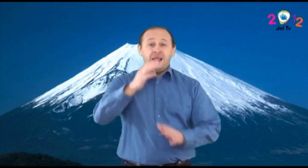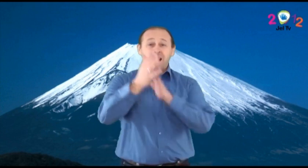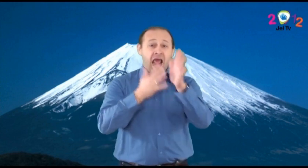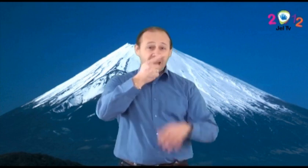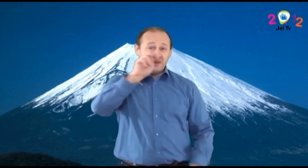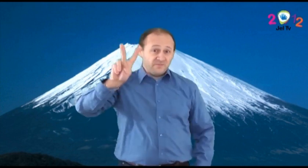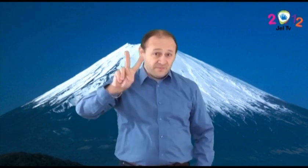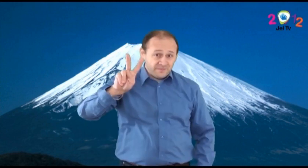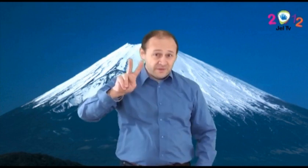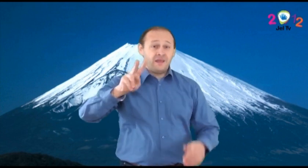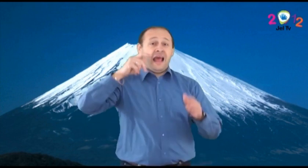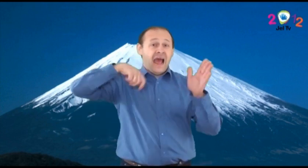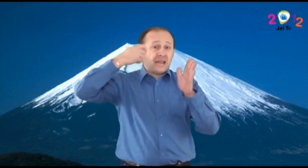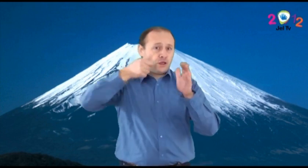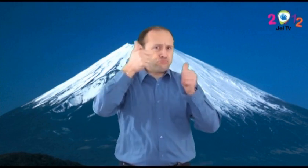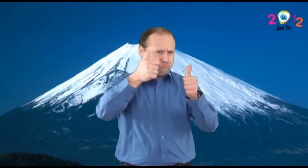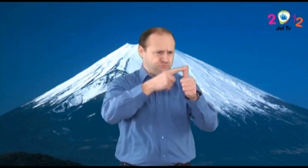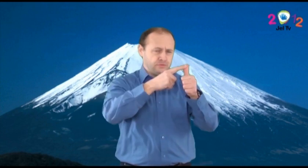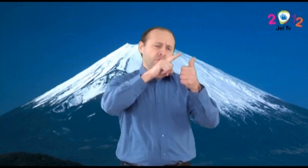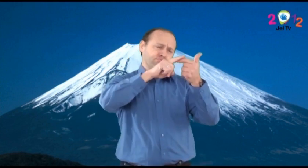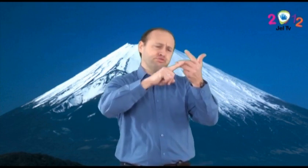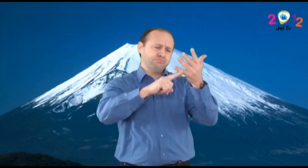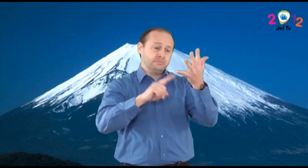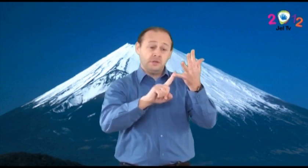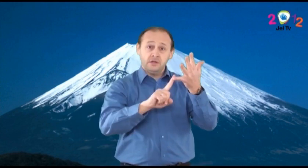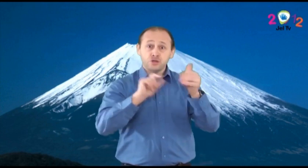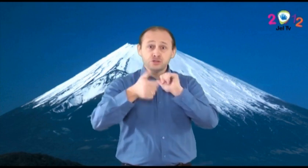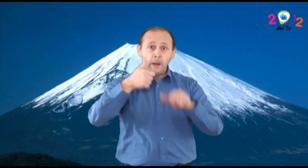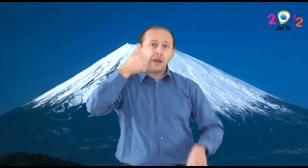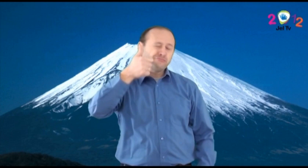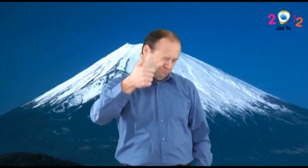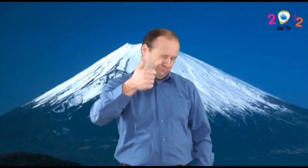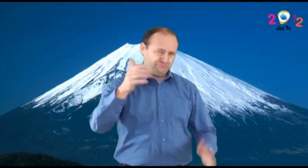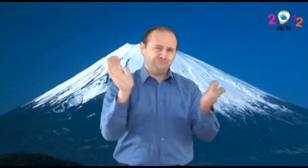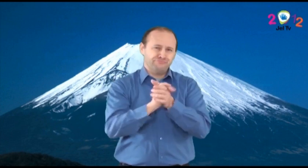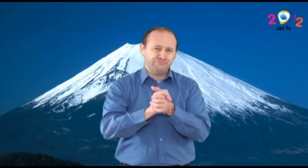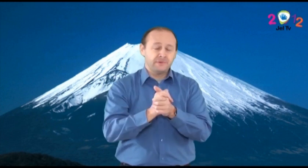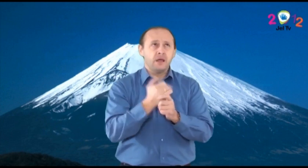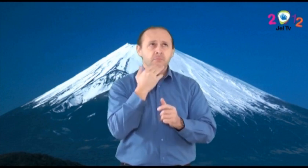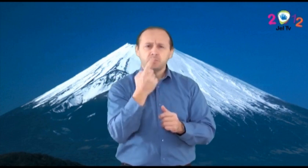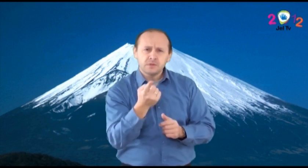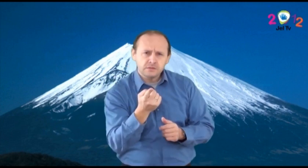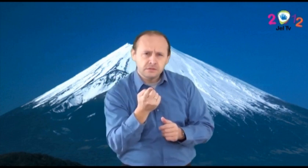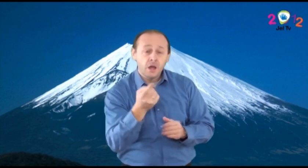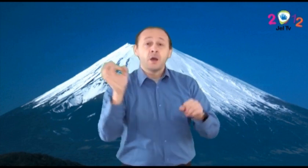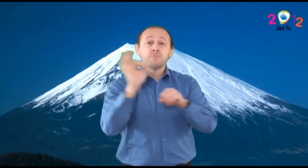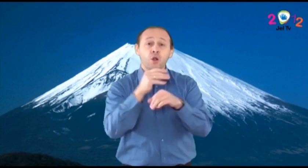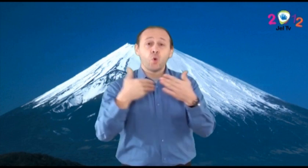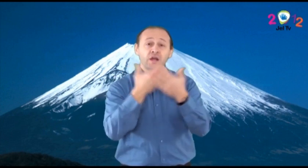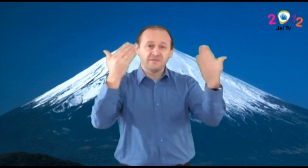A JelTv Híradója szuper, többek között a sport is szuper. Mit is akartam mondani? Boldog új évet kívánok!